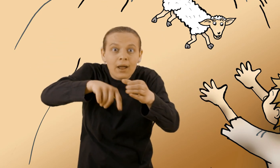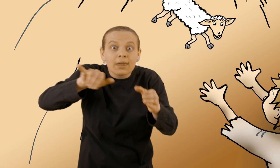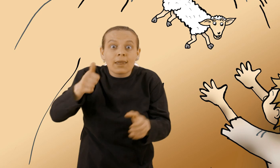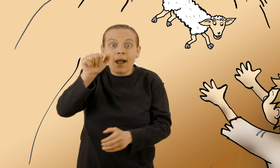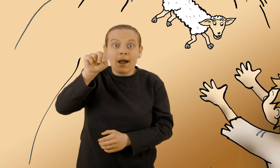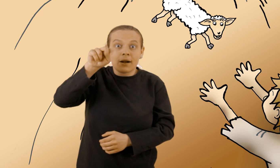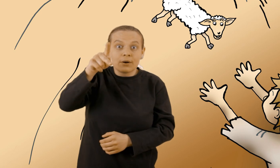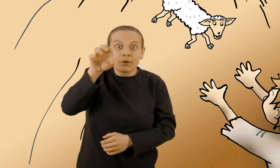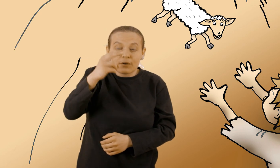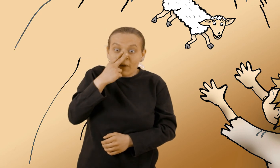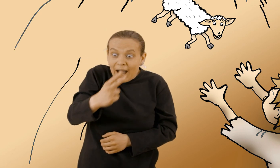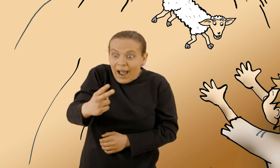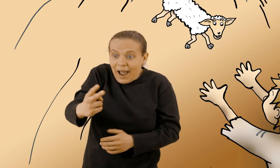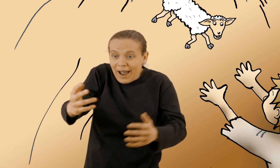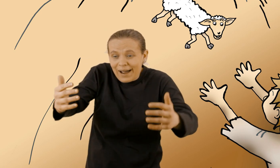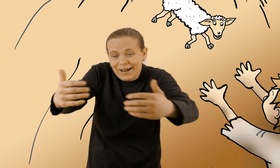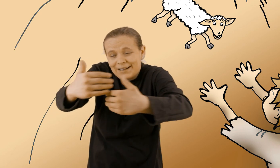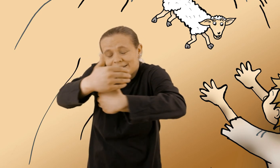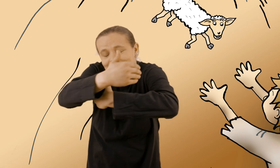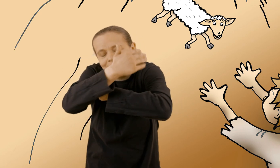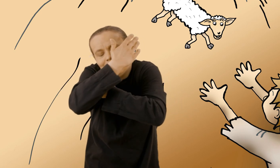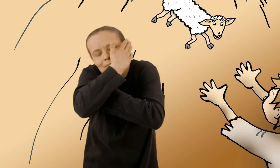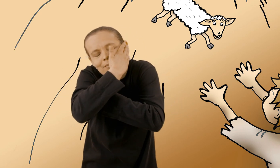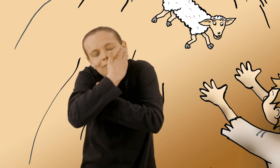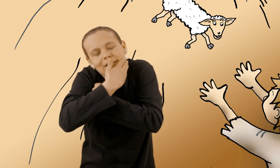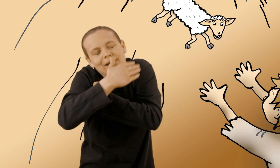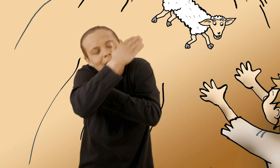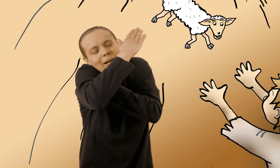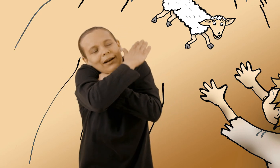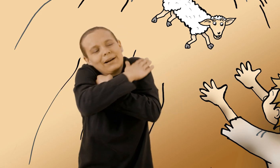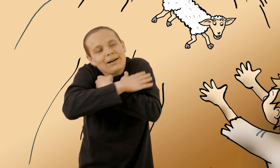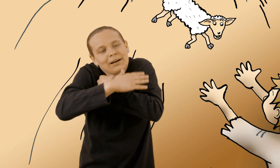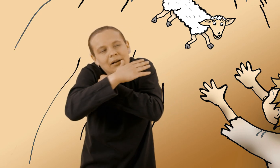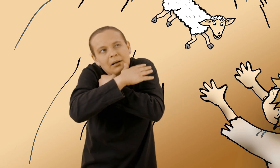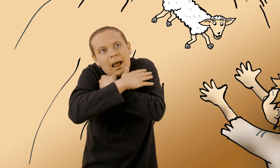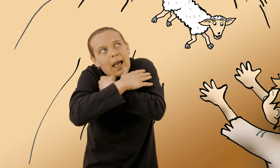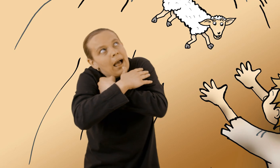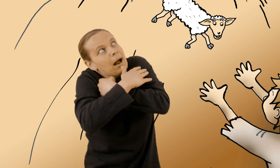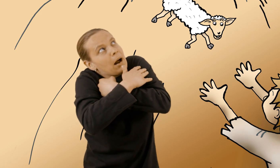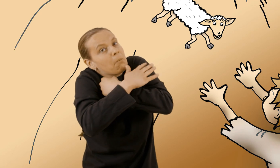Zagrli Janko (J-A-N-K-O) malo janje, mazi ga i tetoši